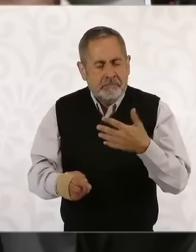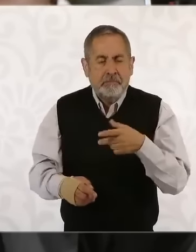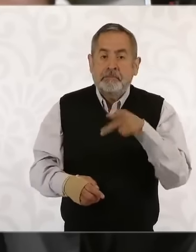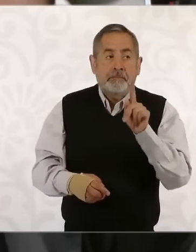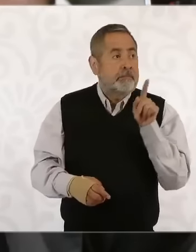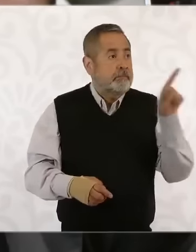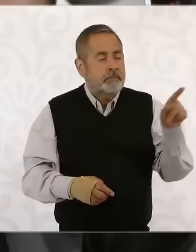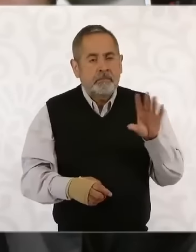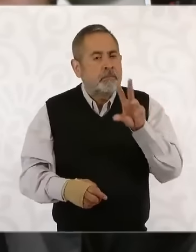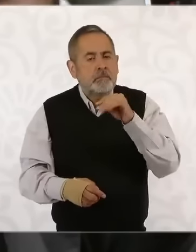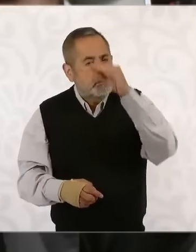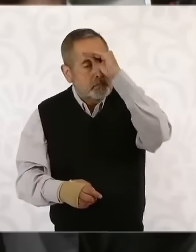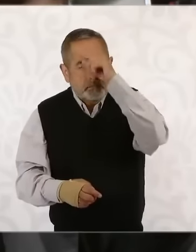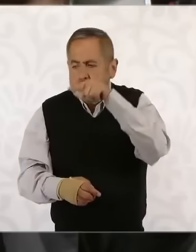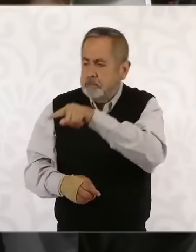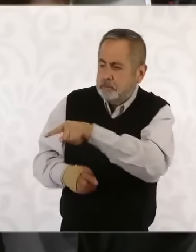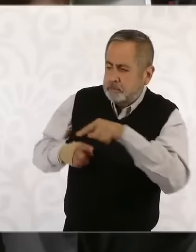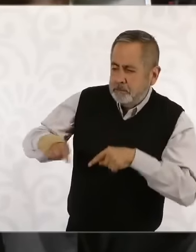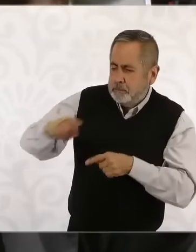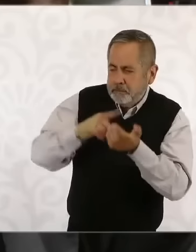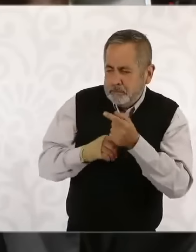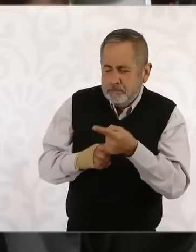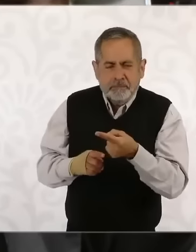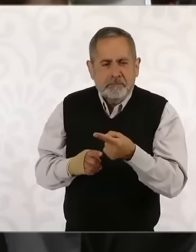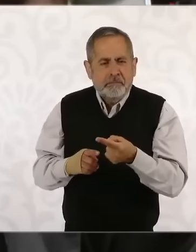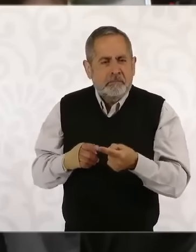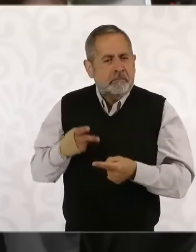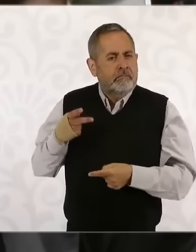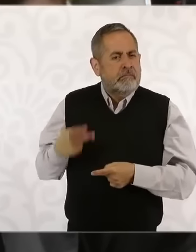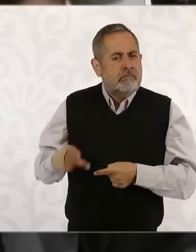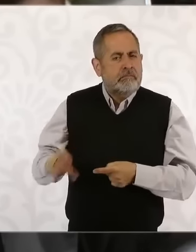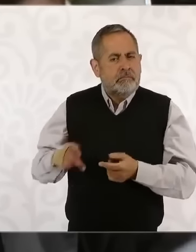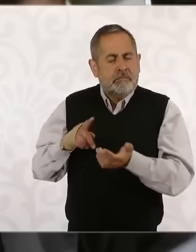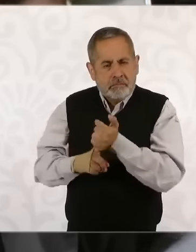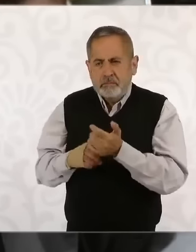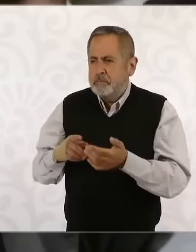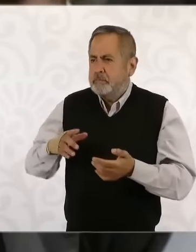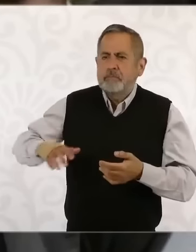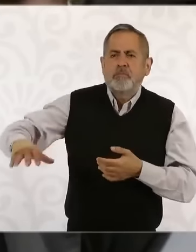pues no considera en sus evaluaciones eh las propias la propia minusvalía que provocan las